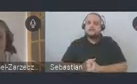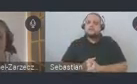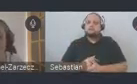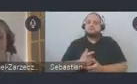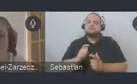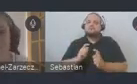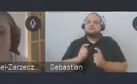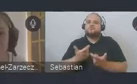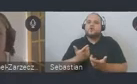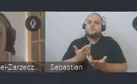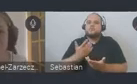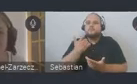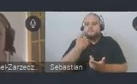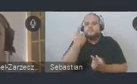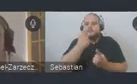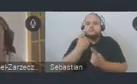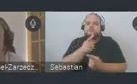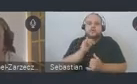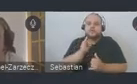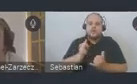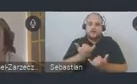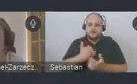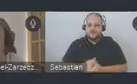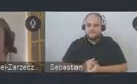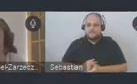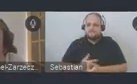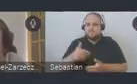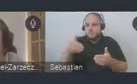Ponieważ tutaj też możemy mieć różne spojrzenie na to,